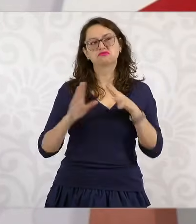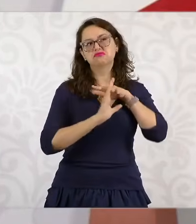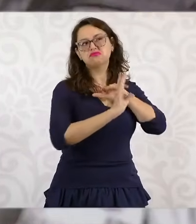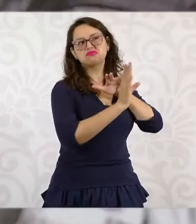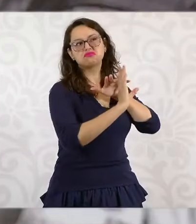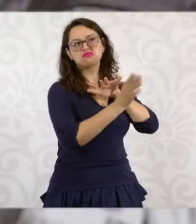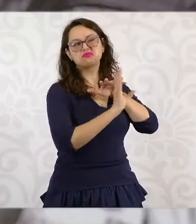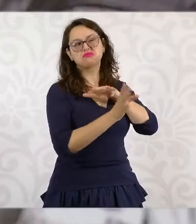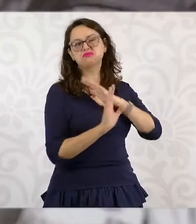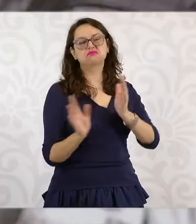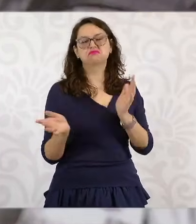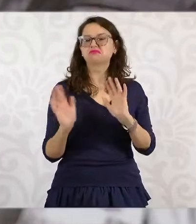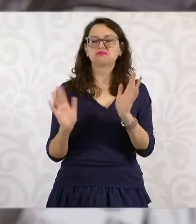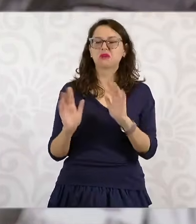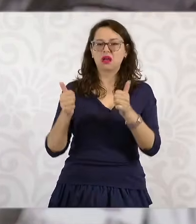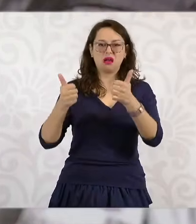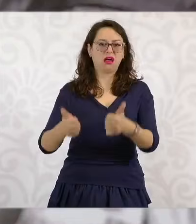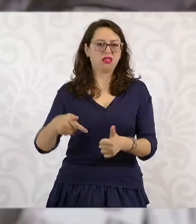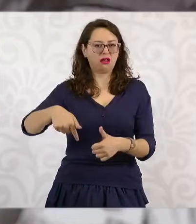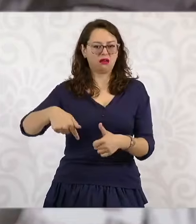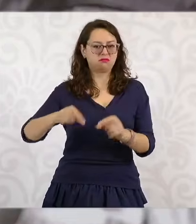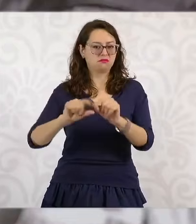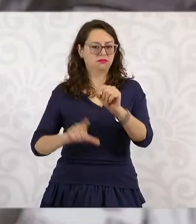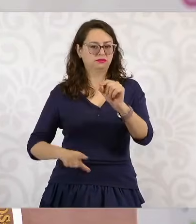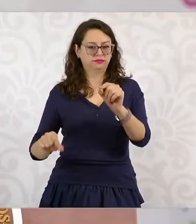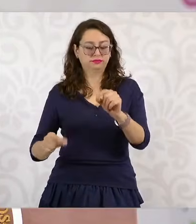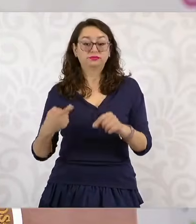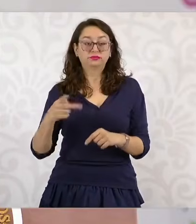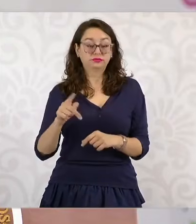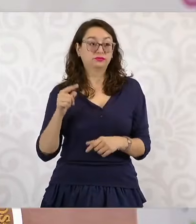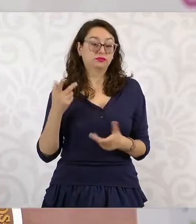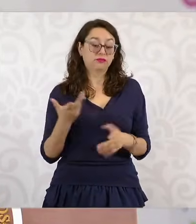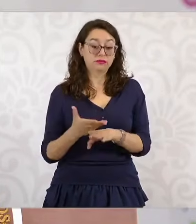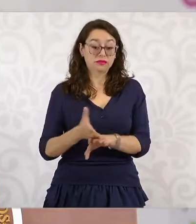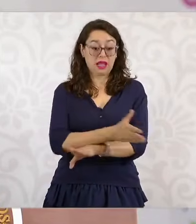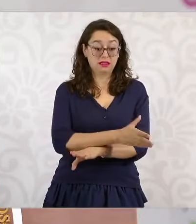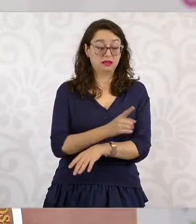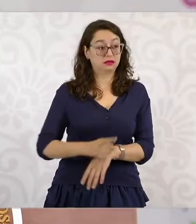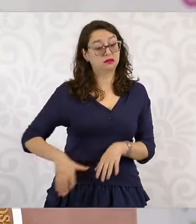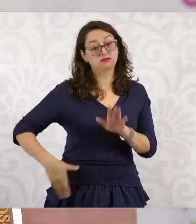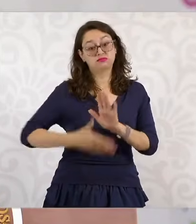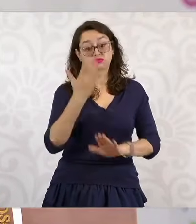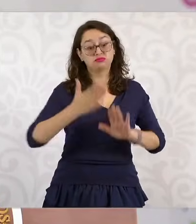los mexicanos en Estados Unidos tienen papeles y son ciudadanos, porque la mayoría son hijos